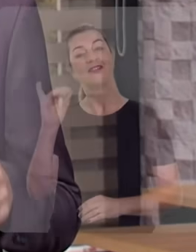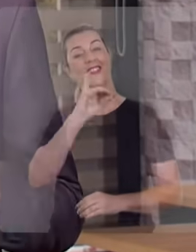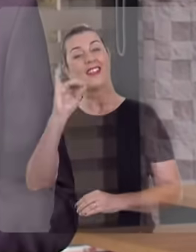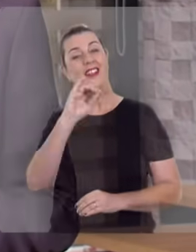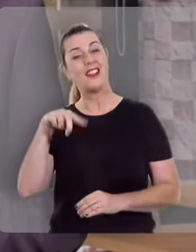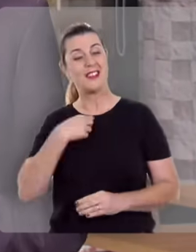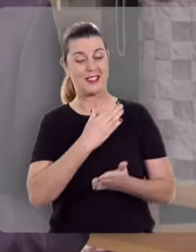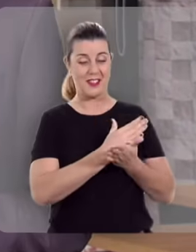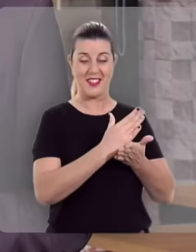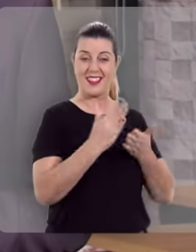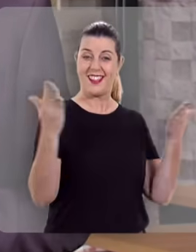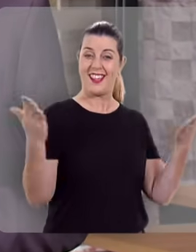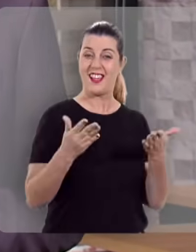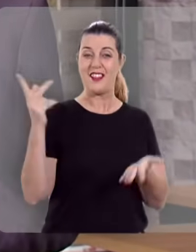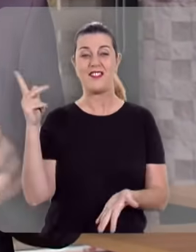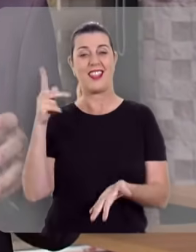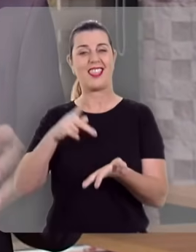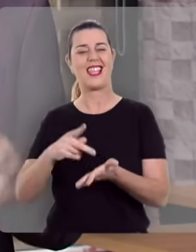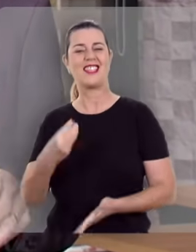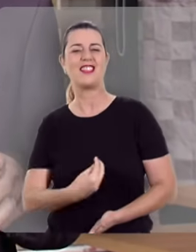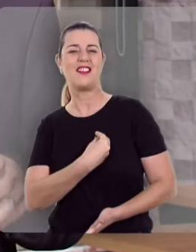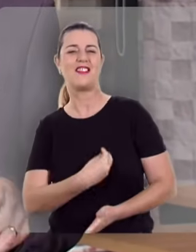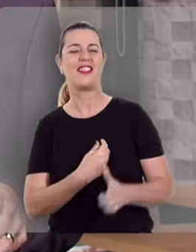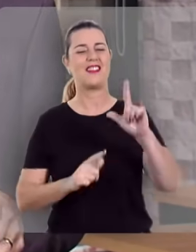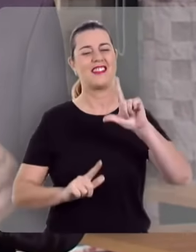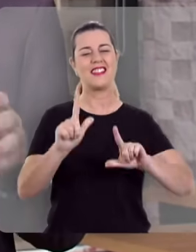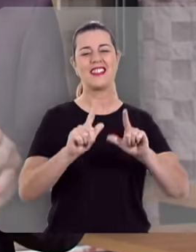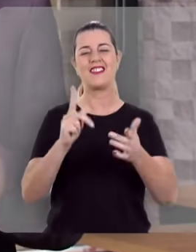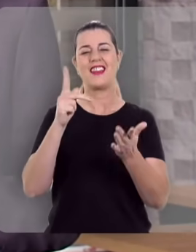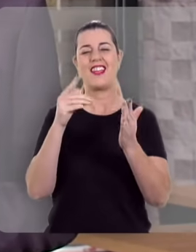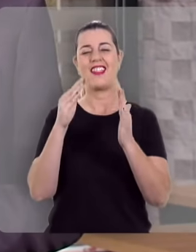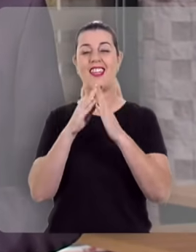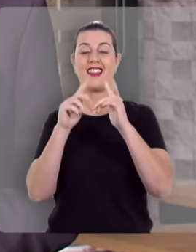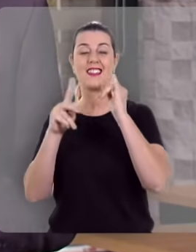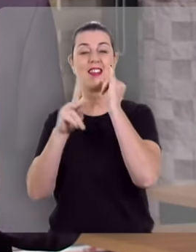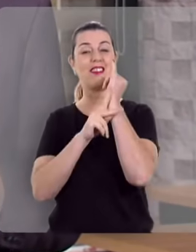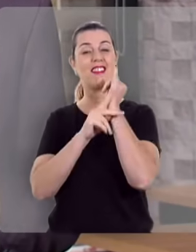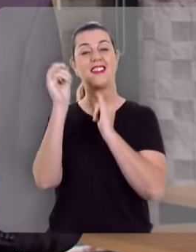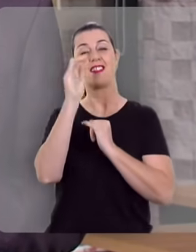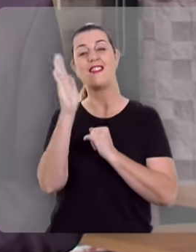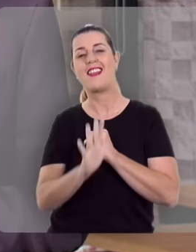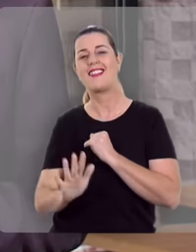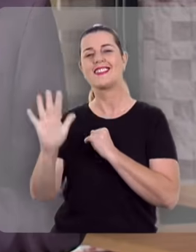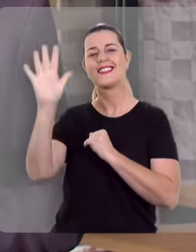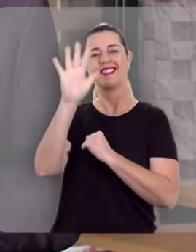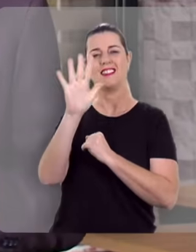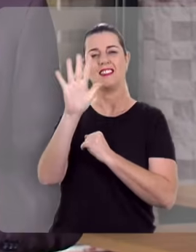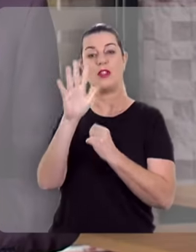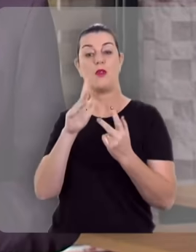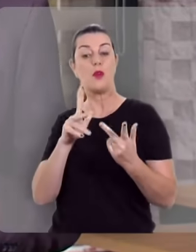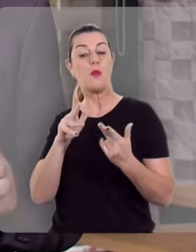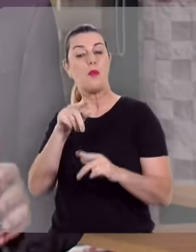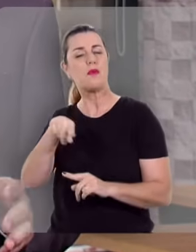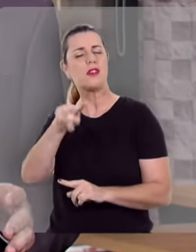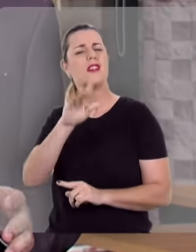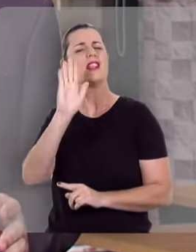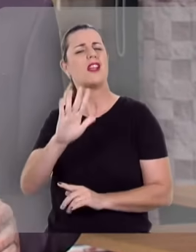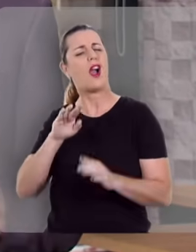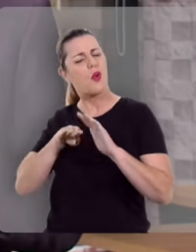Olá começamos agora o verdade Vida programa da Igreja Presbiteriana do Brasil e como você vai